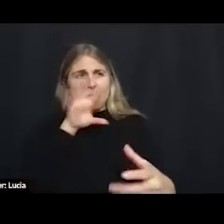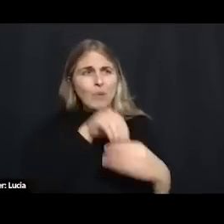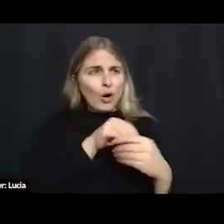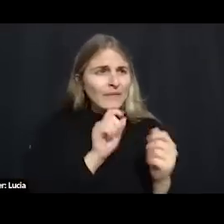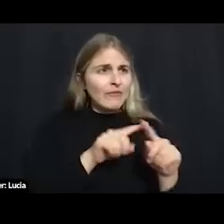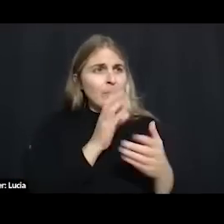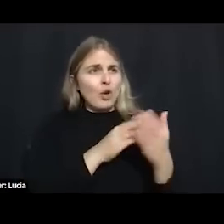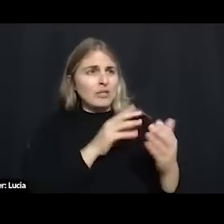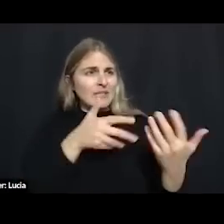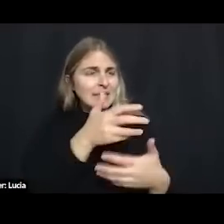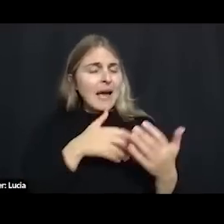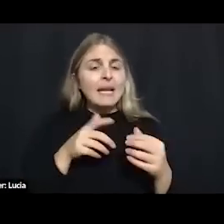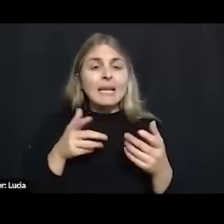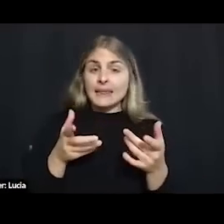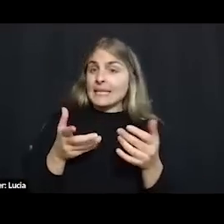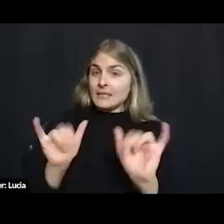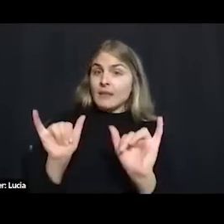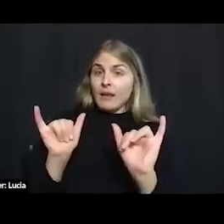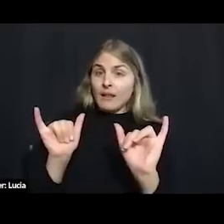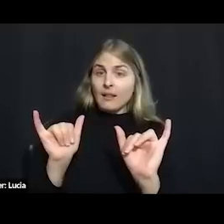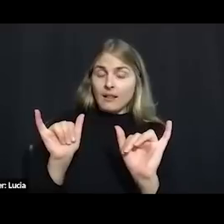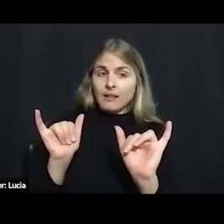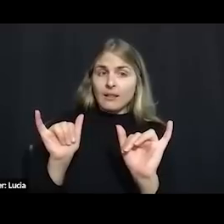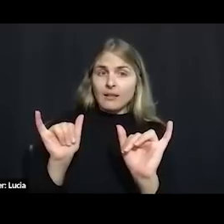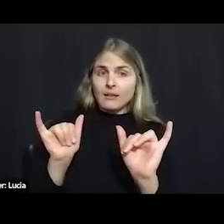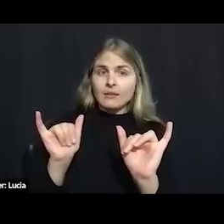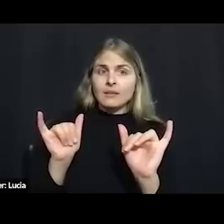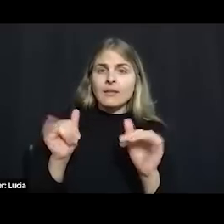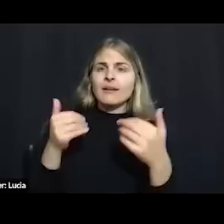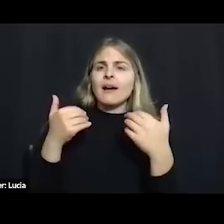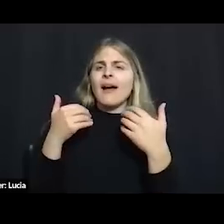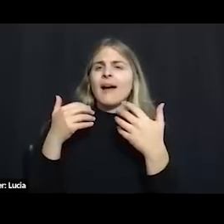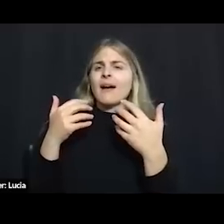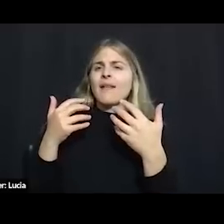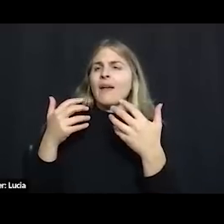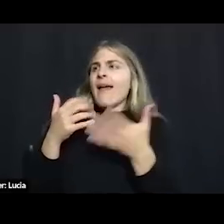tenían poder sobre cómo se relacionaban con otros dentro de las redes de personas sin hogar.